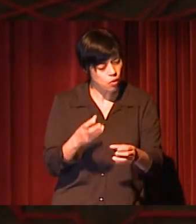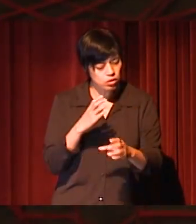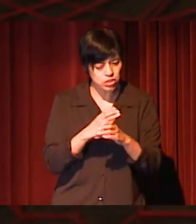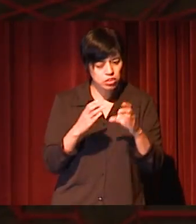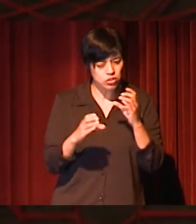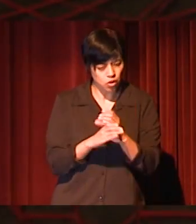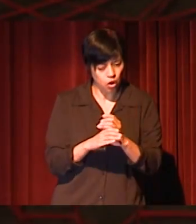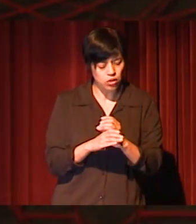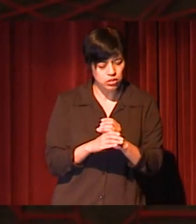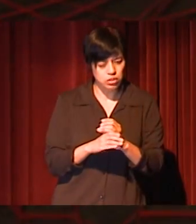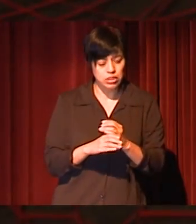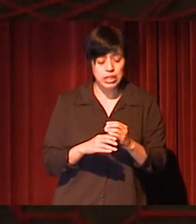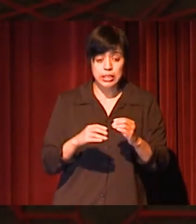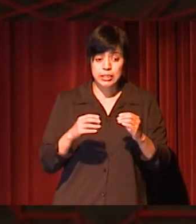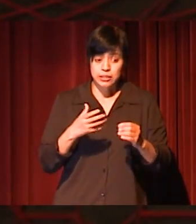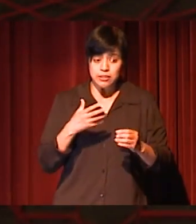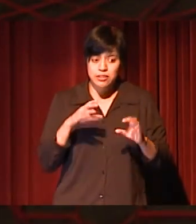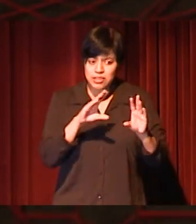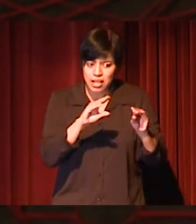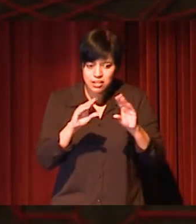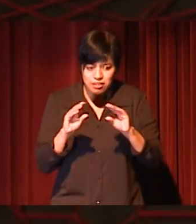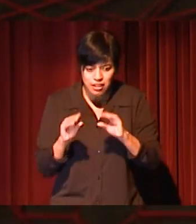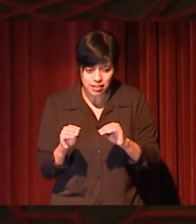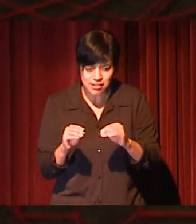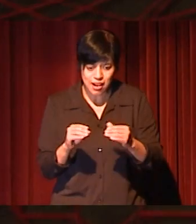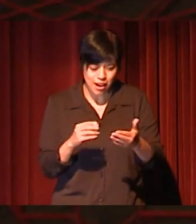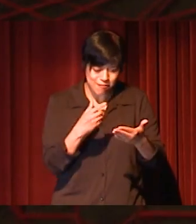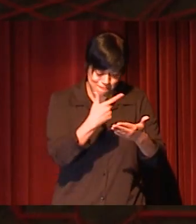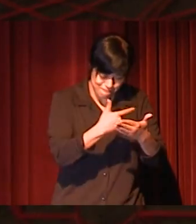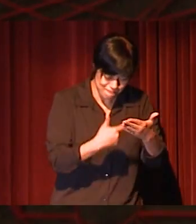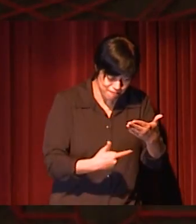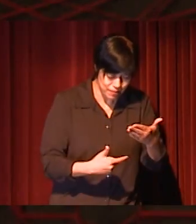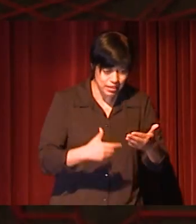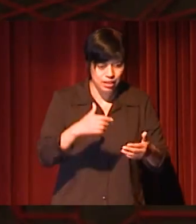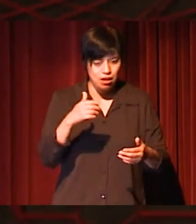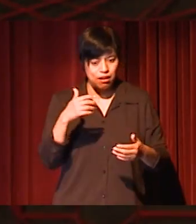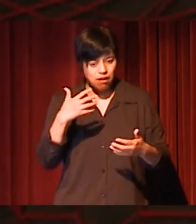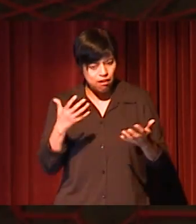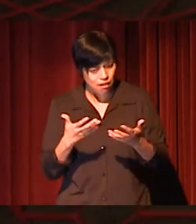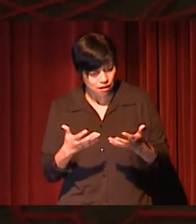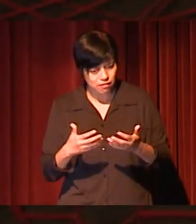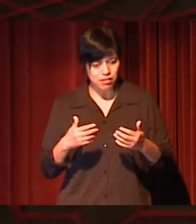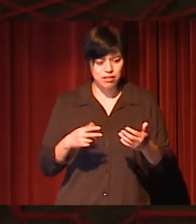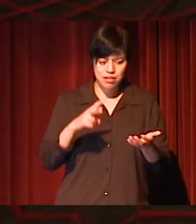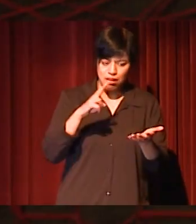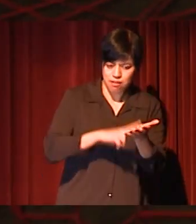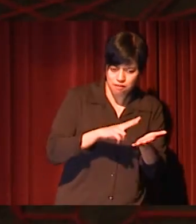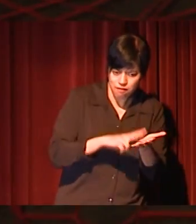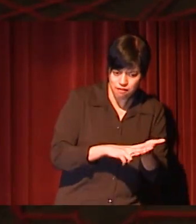Tienes que enseñar contenidos, habilidades, mentalidades, valores,